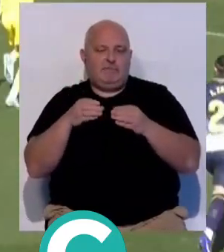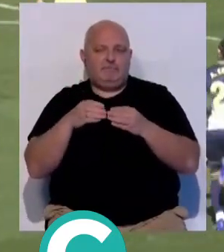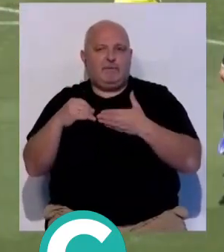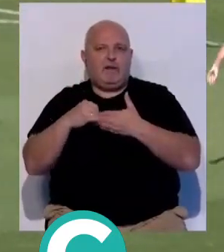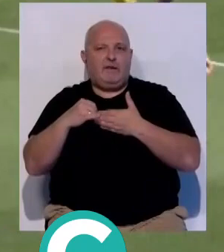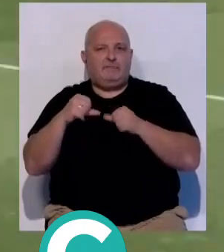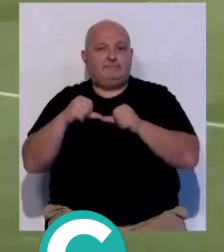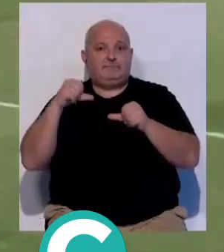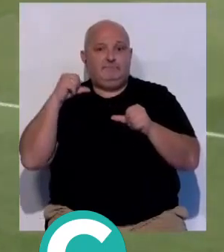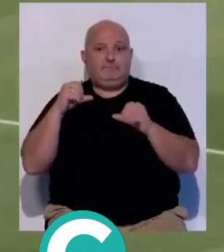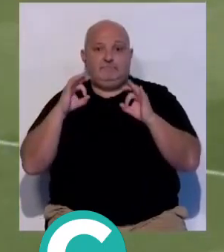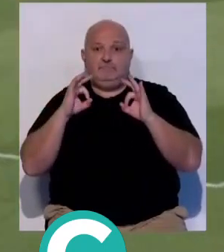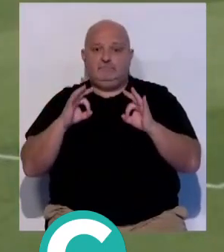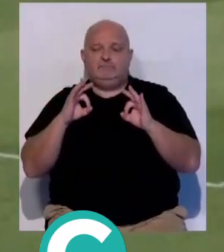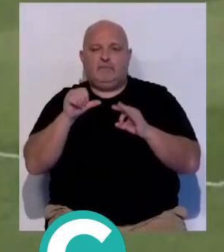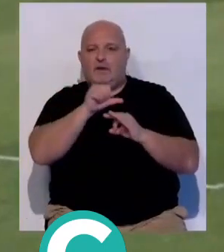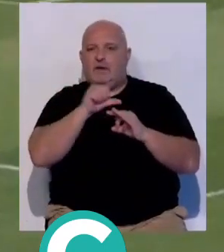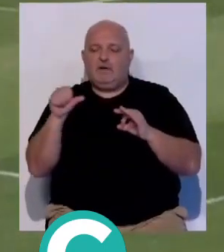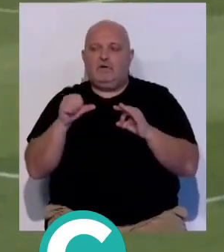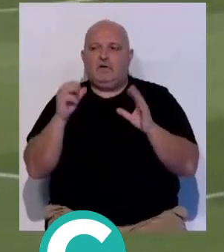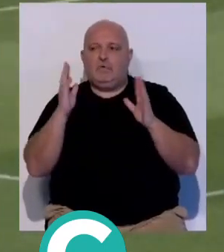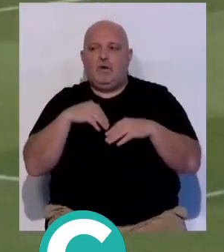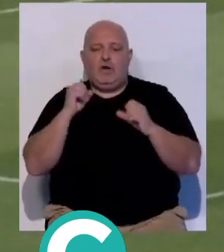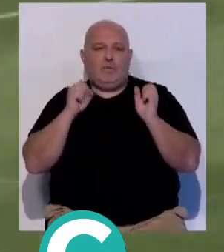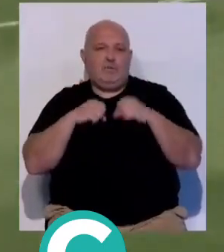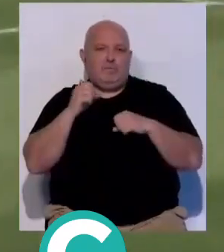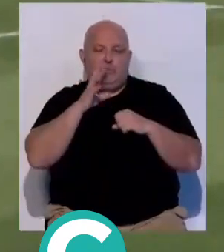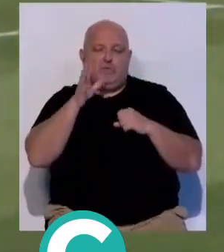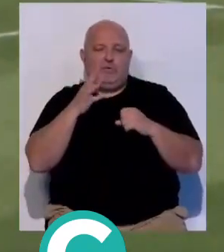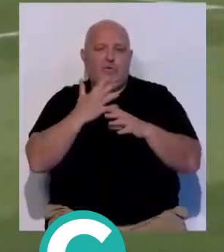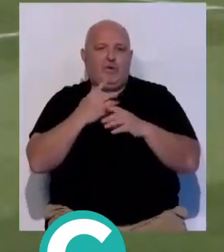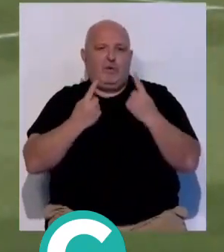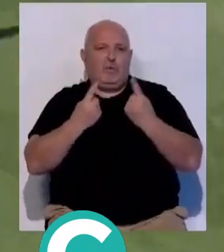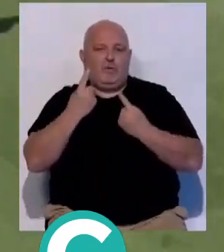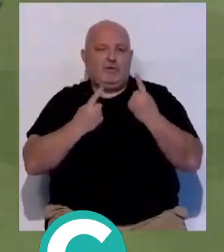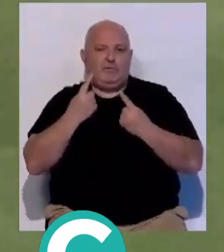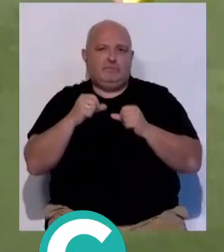que dado que esta semana no hay competición hay futbolistas que tienen y arrastran algunos